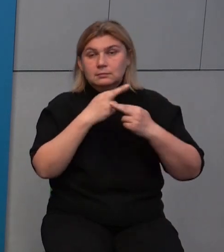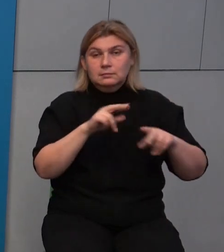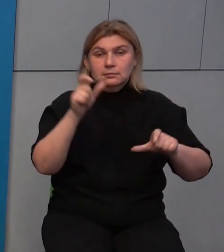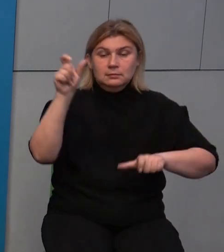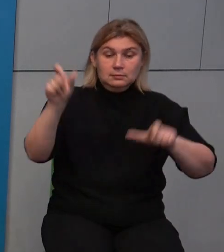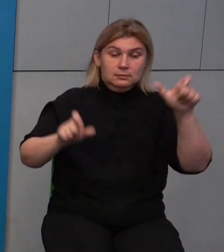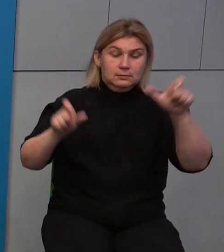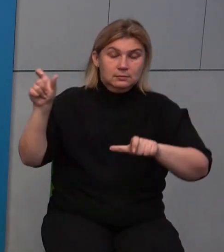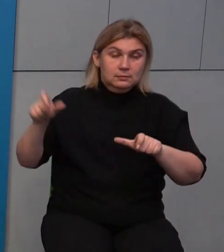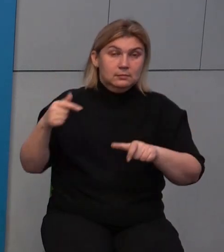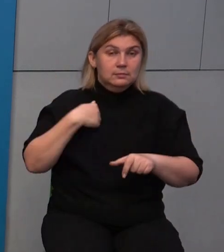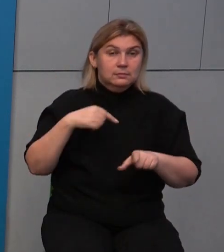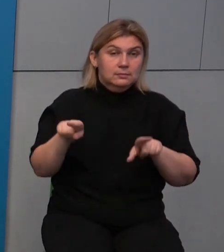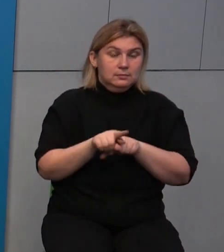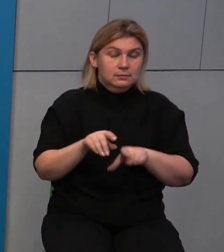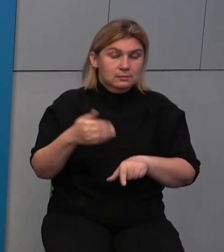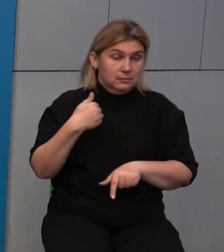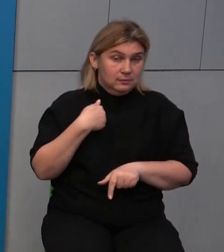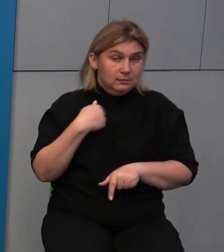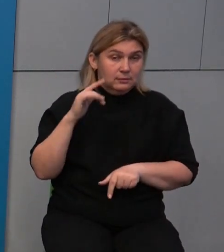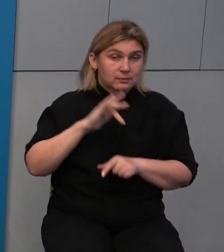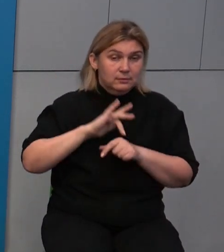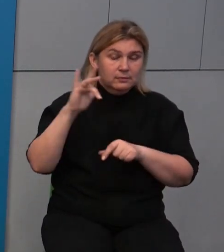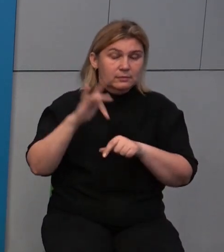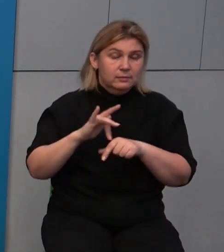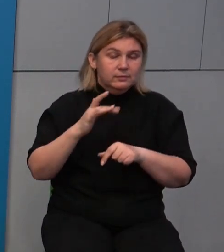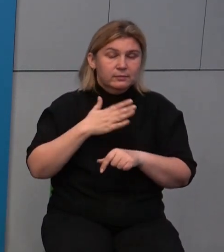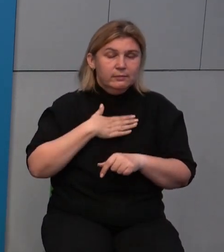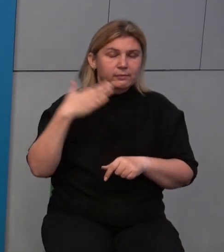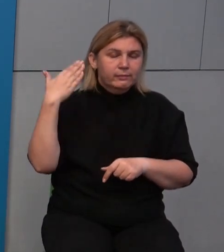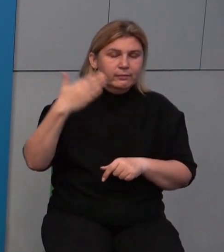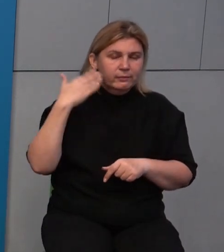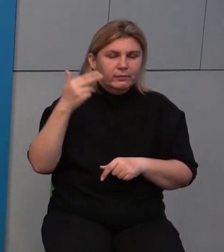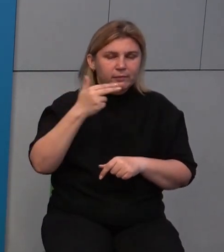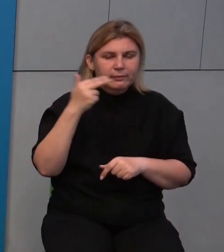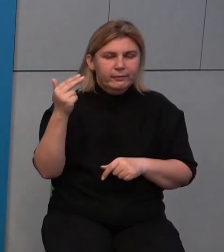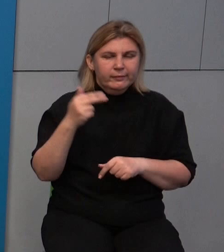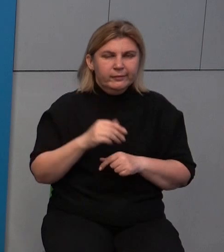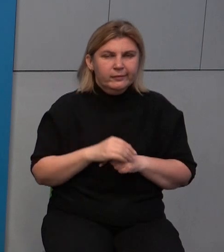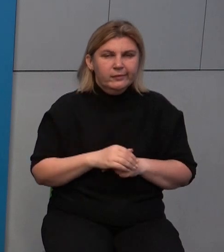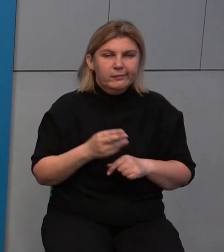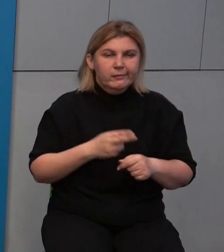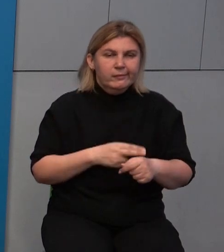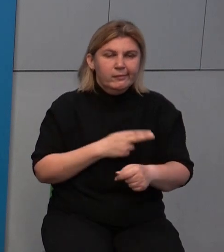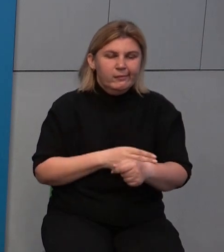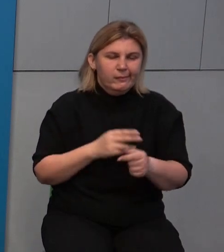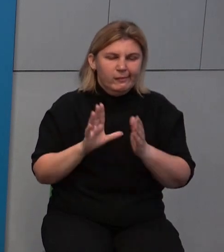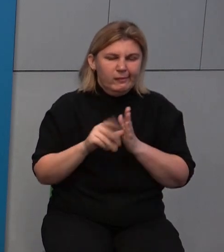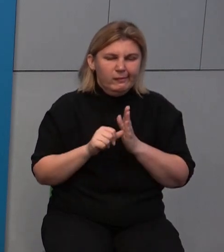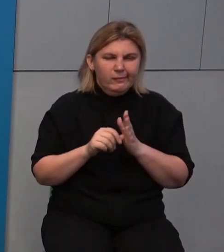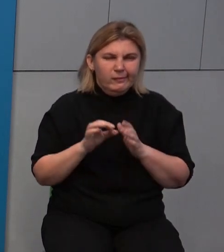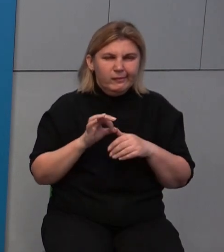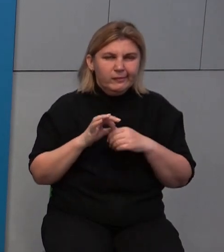Ja byłam tam też i miałam wykład na ten temat w Ratuszu Miejskim dla przewodników miejskich.